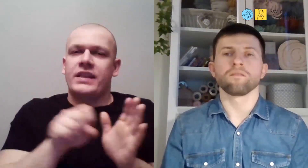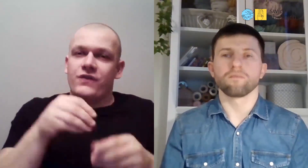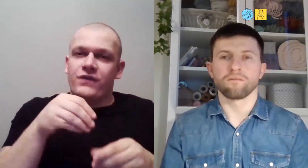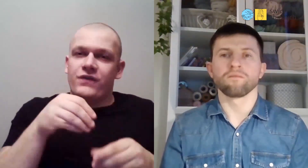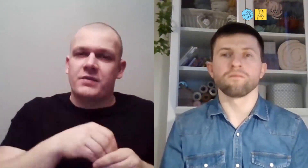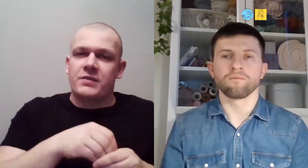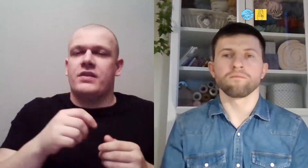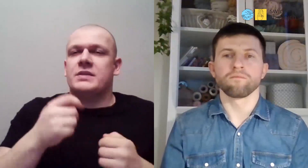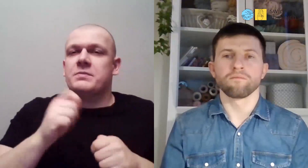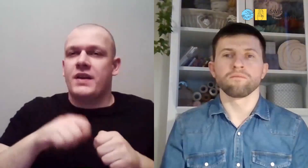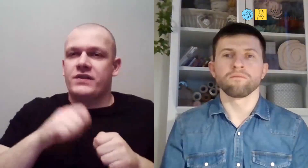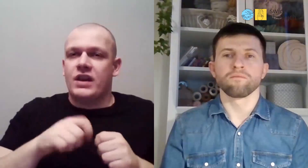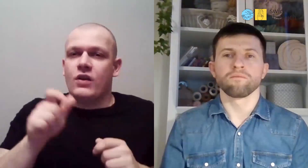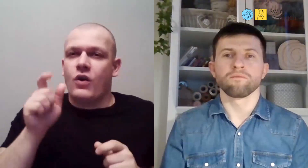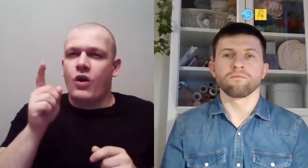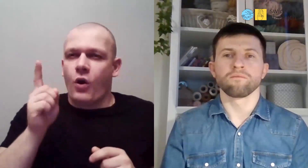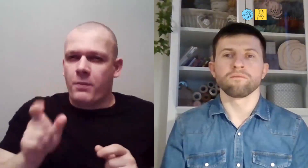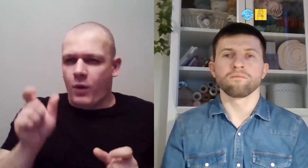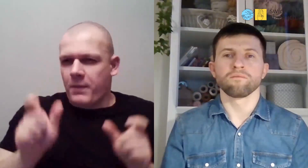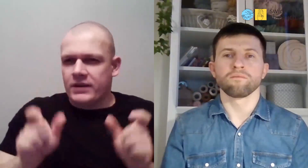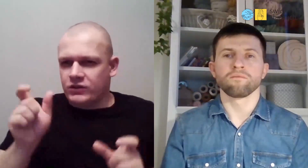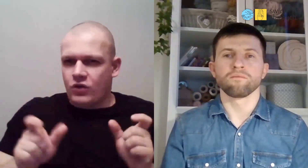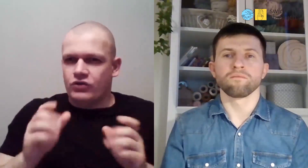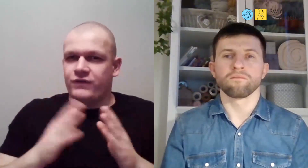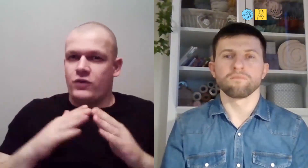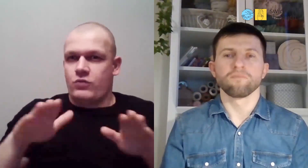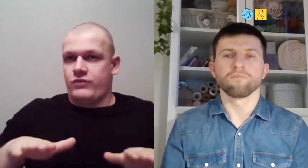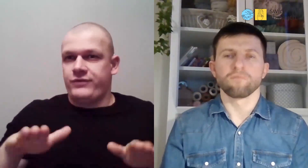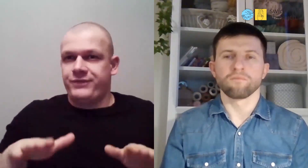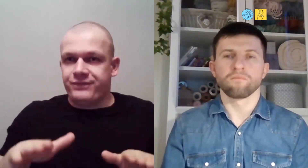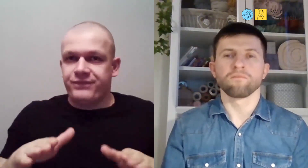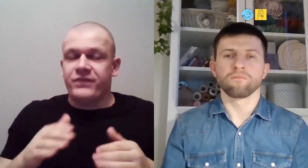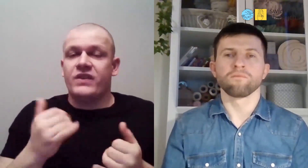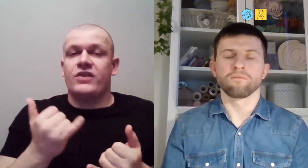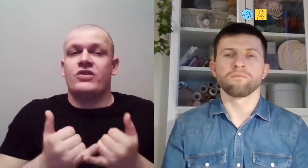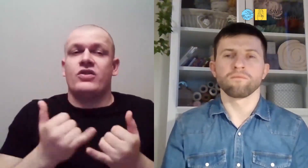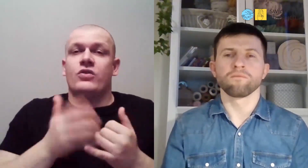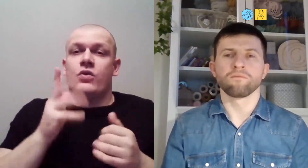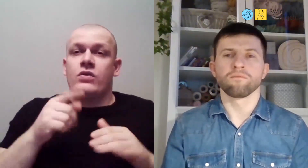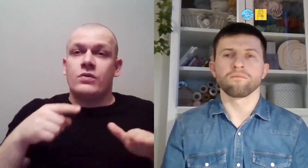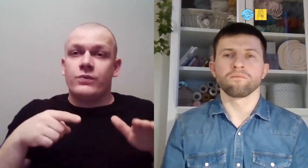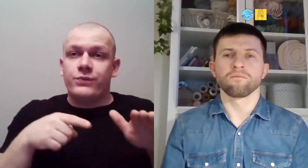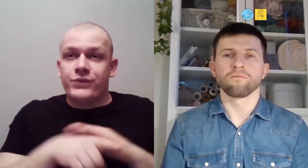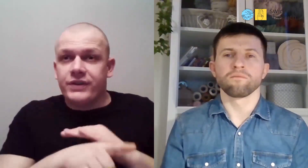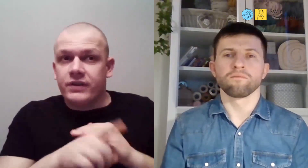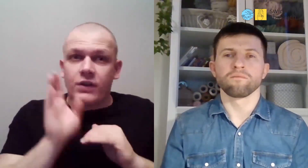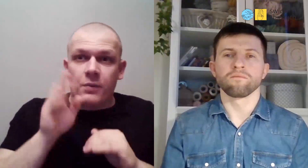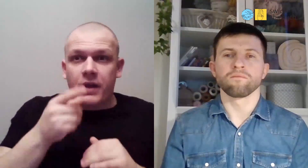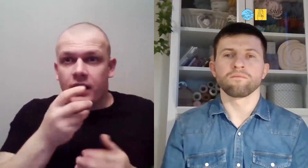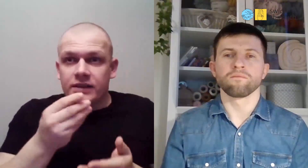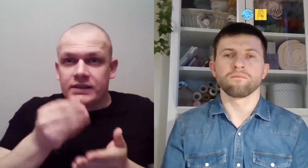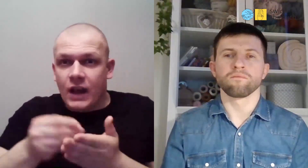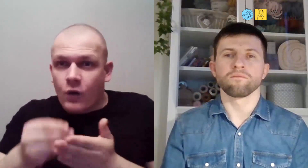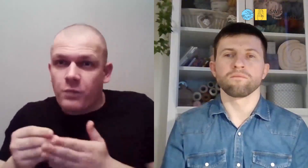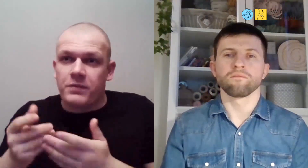W aplikacji można sprawdzić obecność osoby w domu. Jeśli osoba złamie zasady kwarantanny, np. na chwilę wychodzi do sklepu,